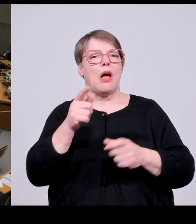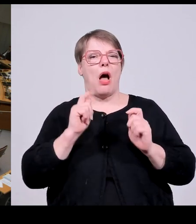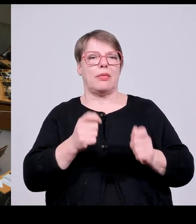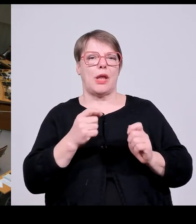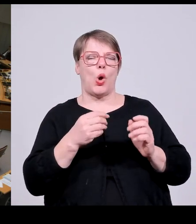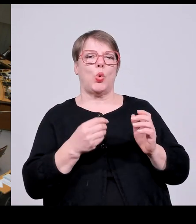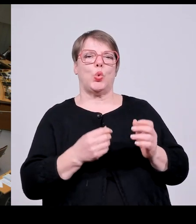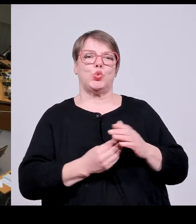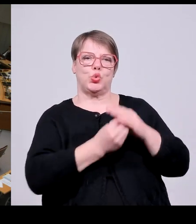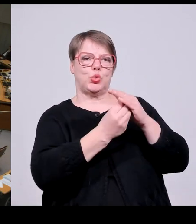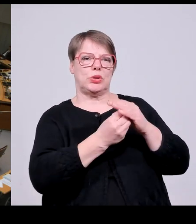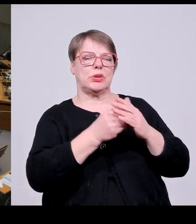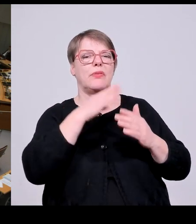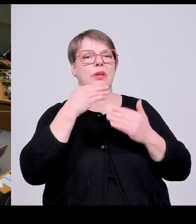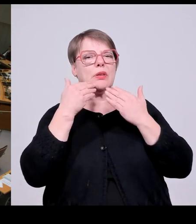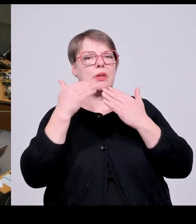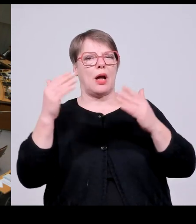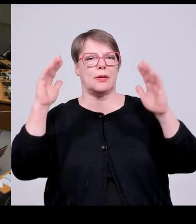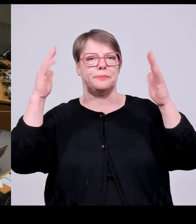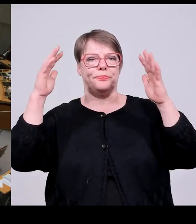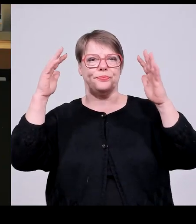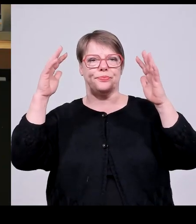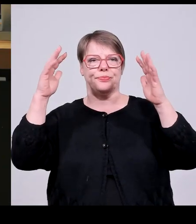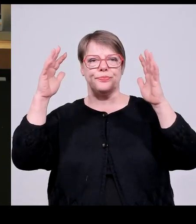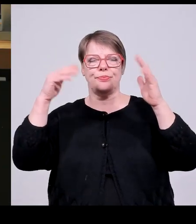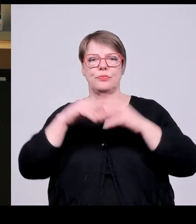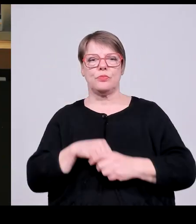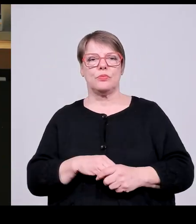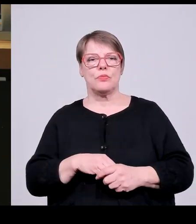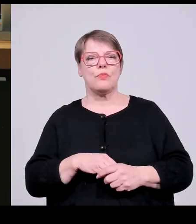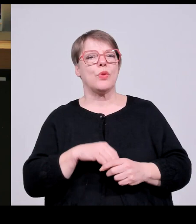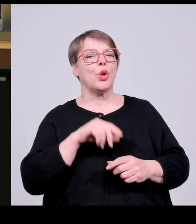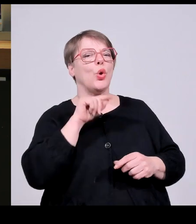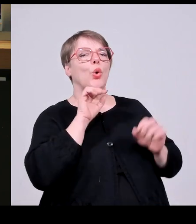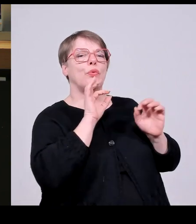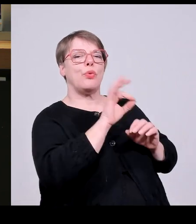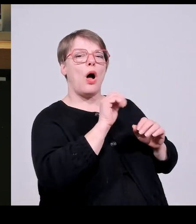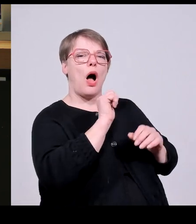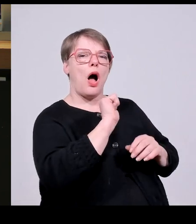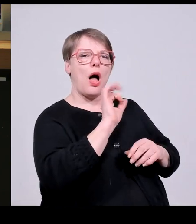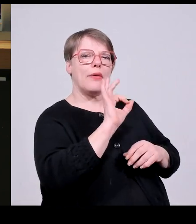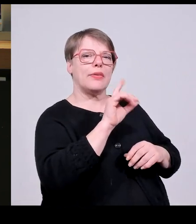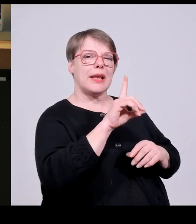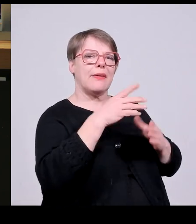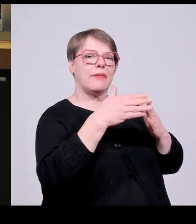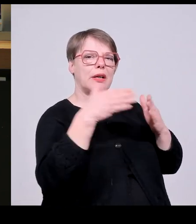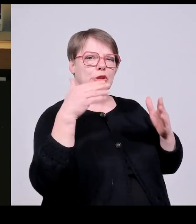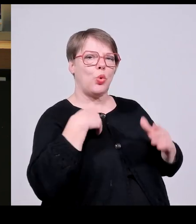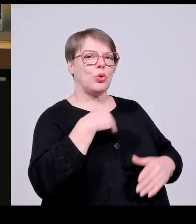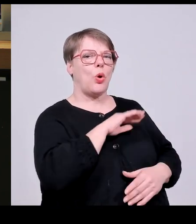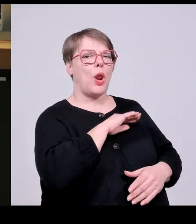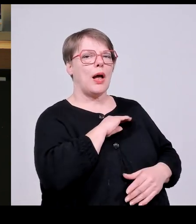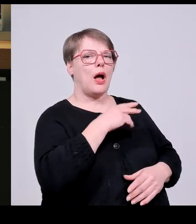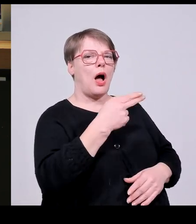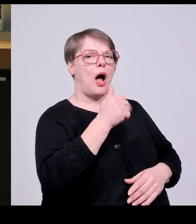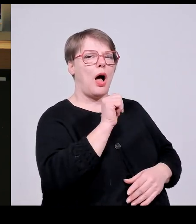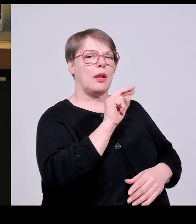Herr Präsident, liebe Kolleginnen Kollegen! Herr Schröder! Man kann auch den Zweiten vor dem ersten Schritt machen. Sie sollten immer erst Rekommunalisierung und dann